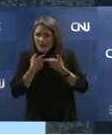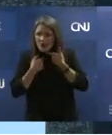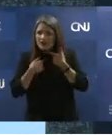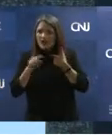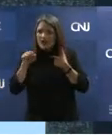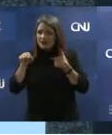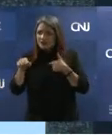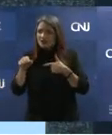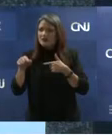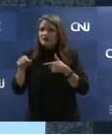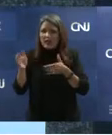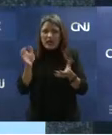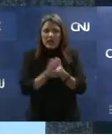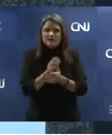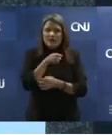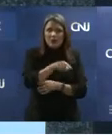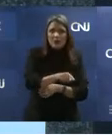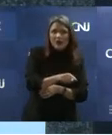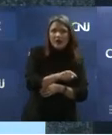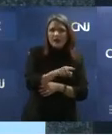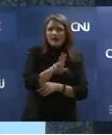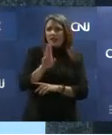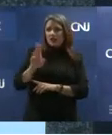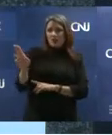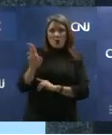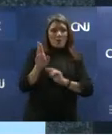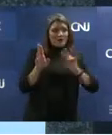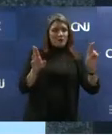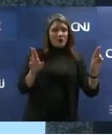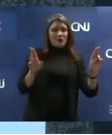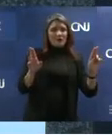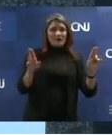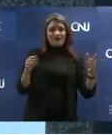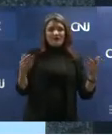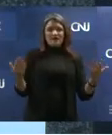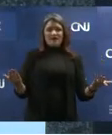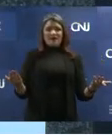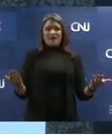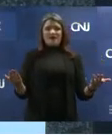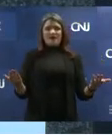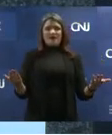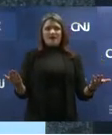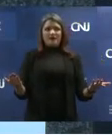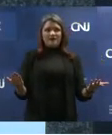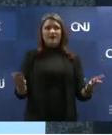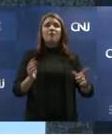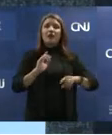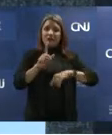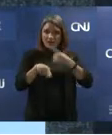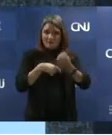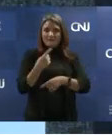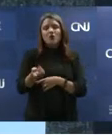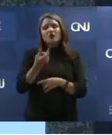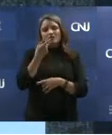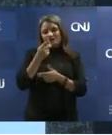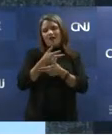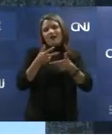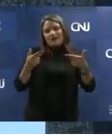como sua legítima nubente, para depois proclamar as palavras da lei ou então exibir uma negação.